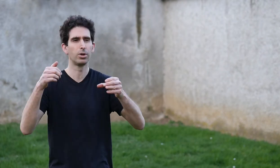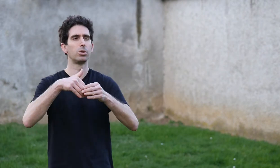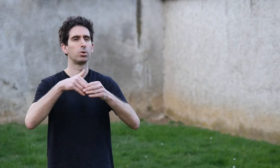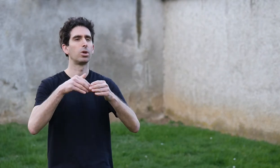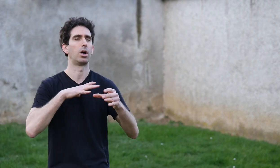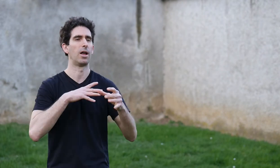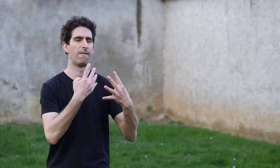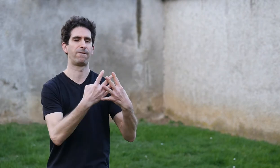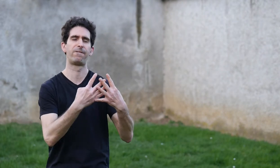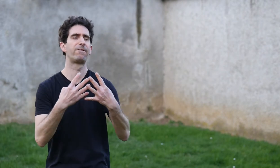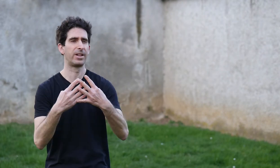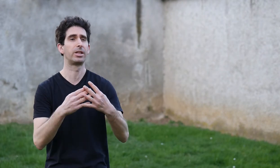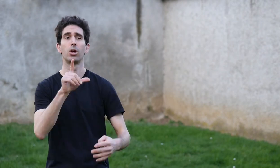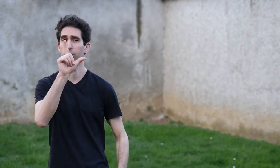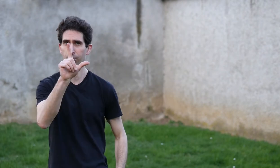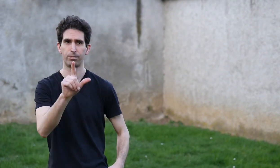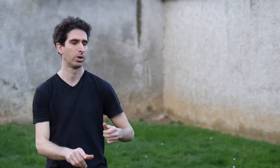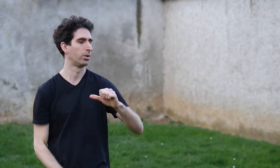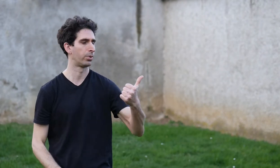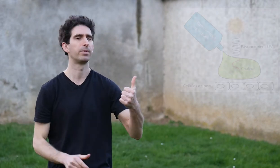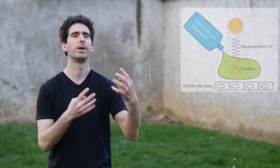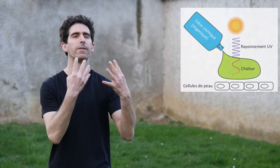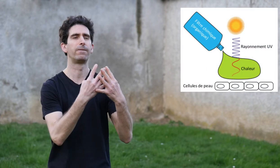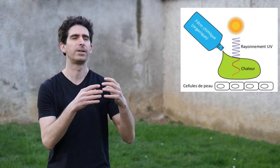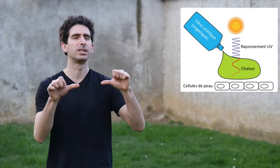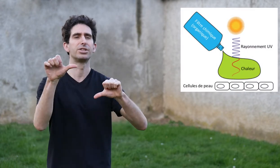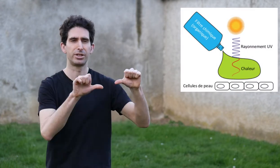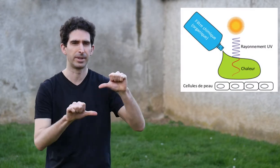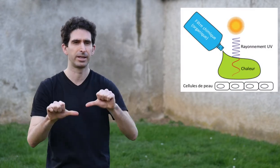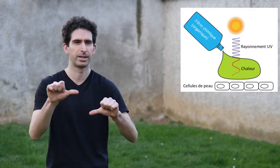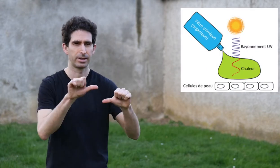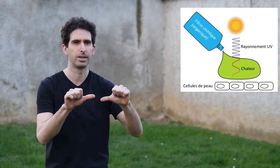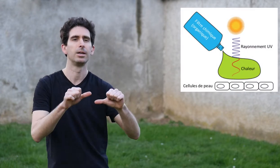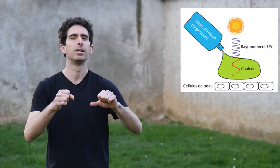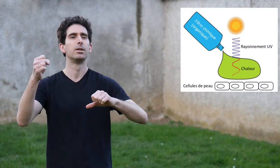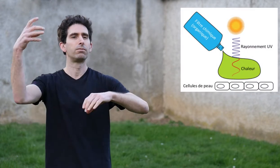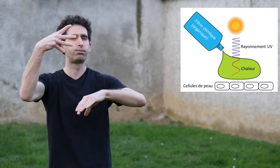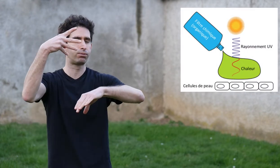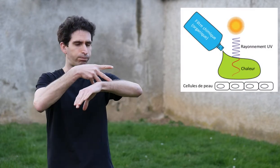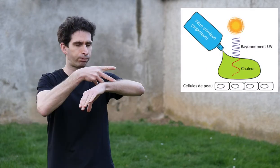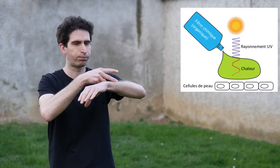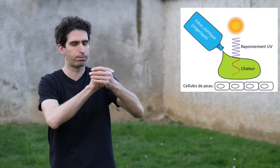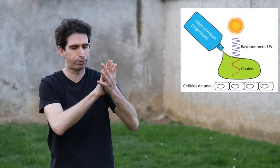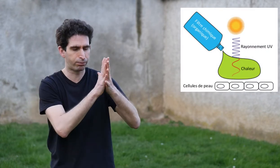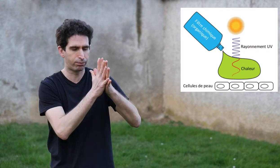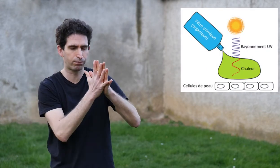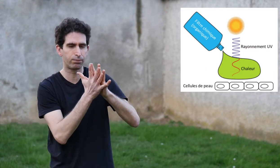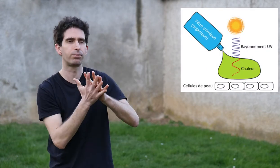il existe deux types de filtre. Le premier est un filtre chimique. Les ultraviolets sont convertis